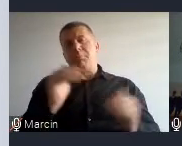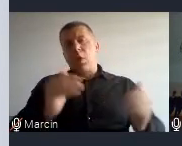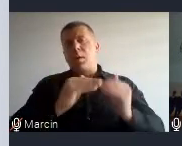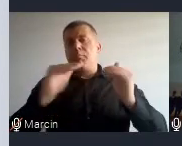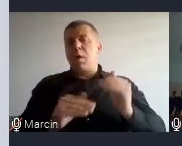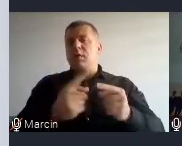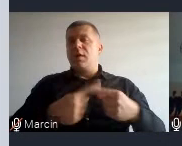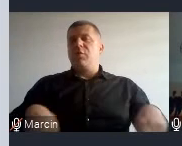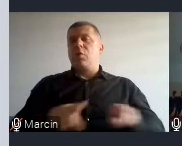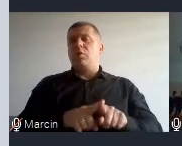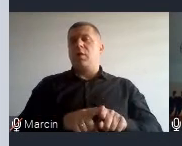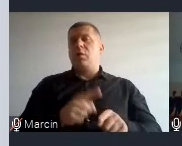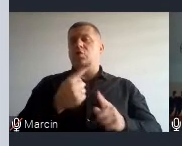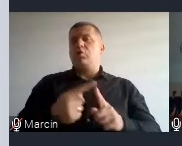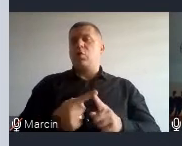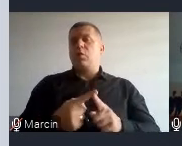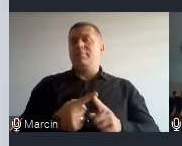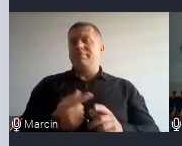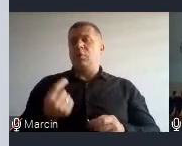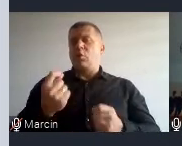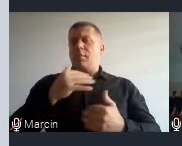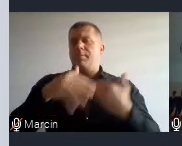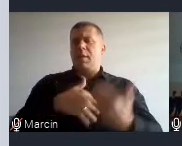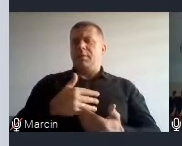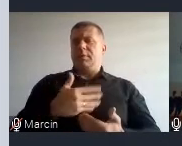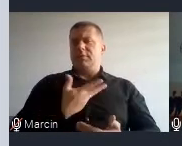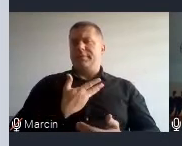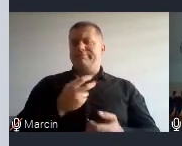I tym sposobem trochę nam pomieszali szyki, wskazując,